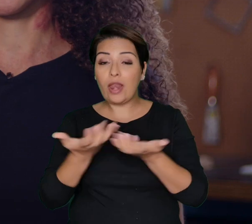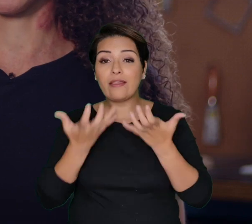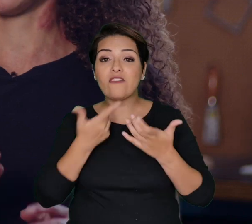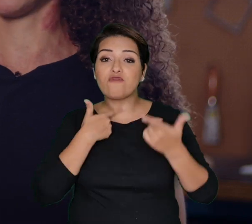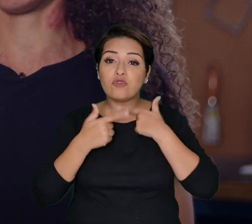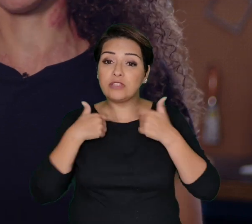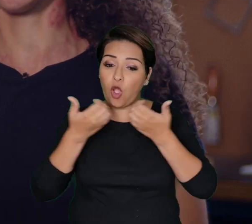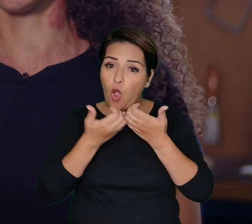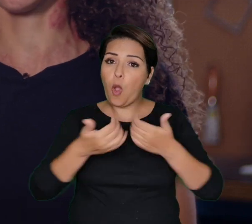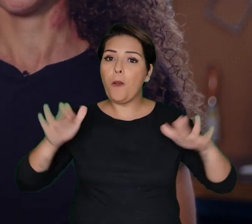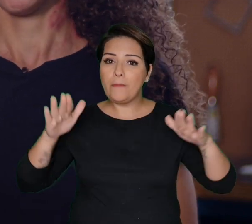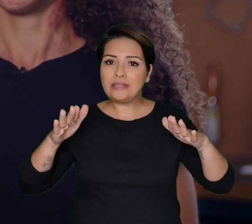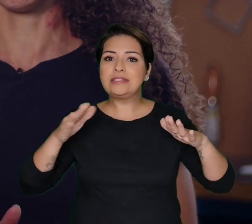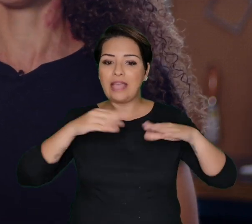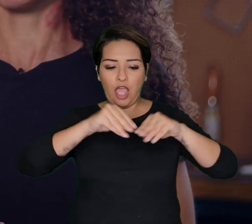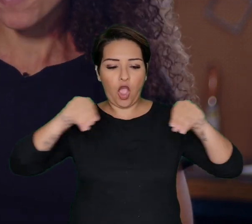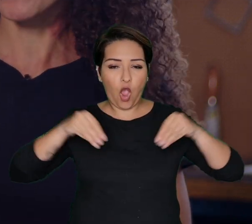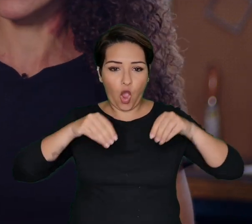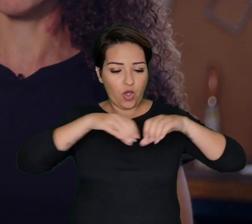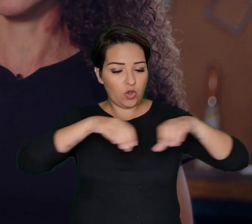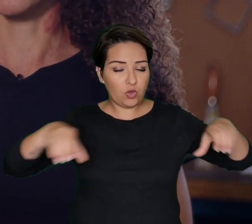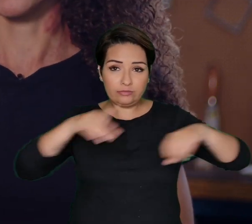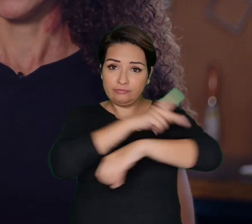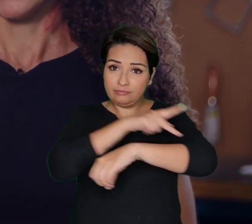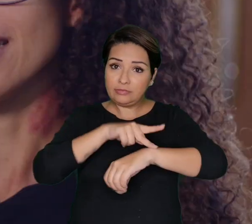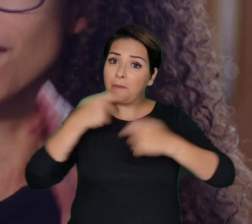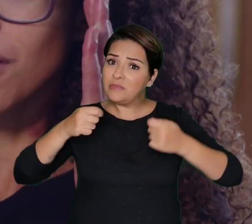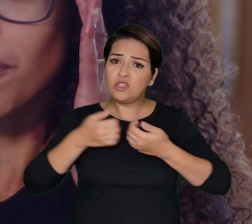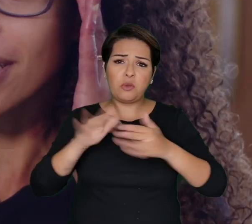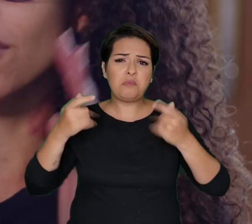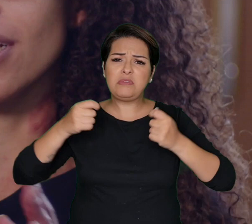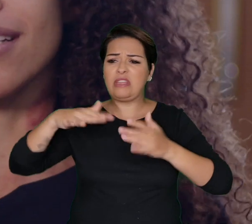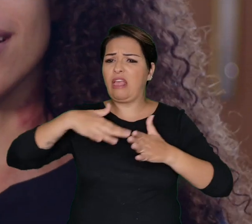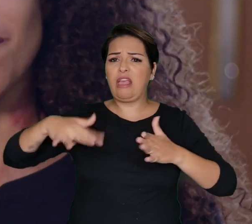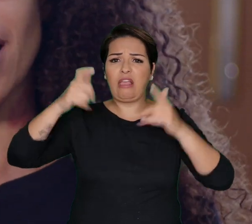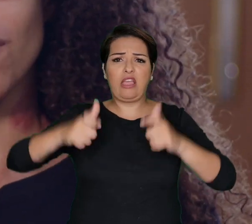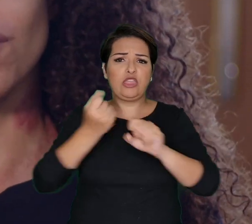eu acho que a principal, o primeiro passo, é começar mesmo. Então você não precisa de grandes espaços.